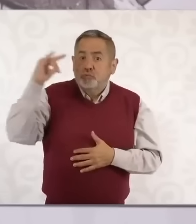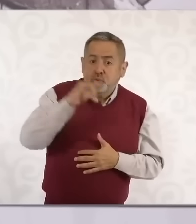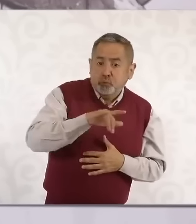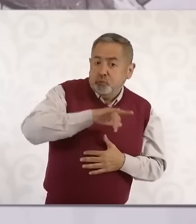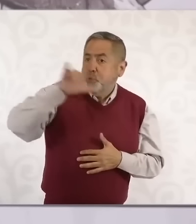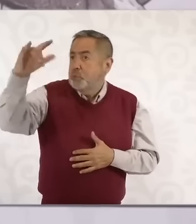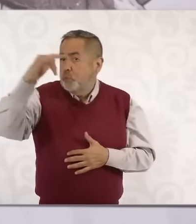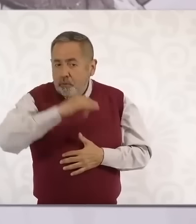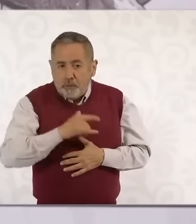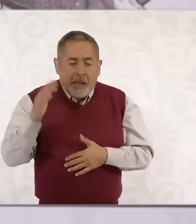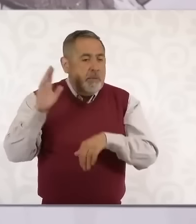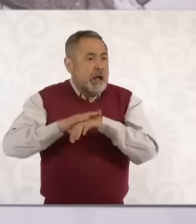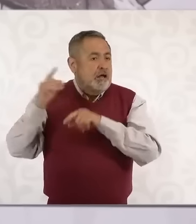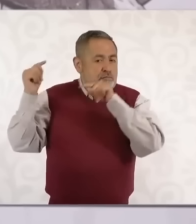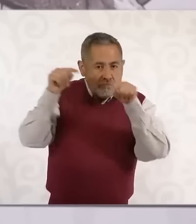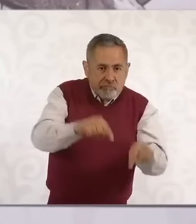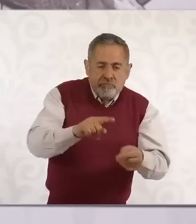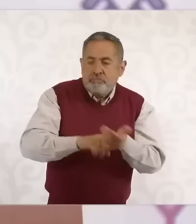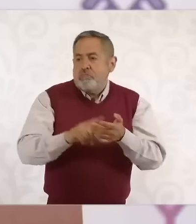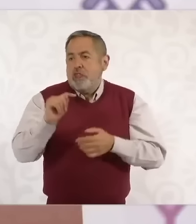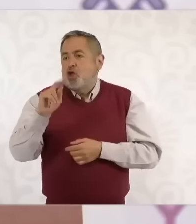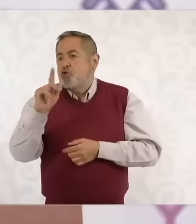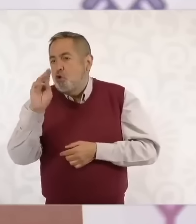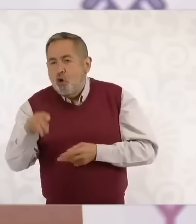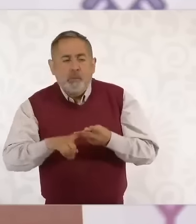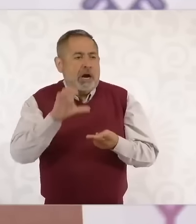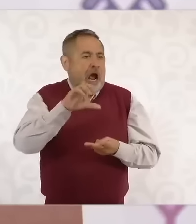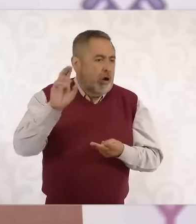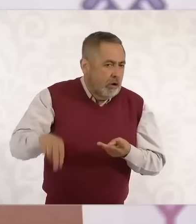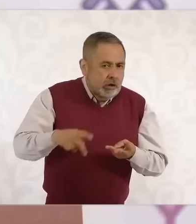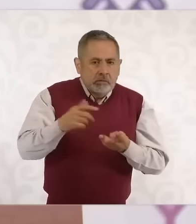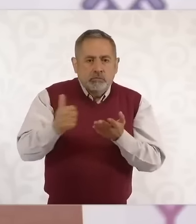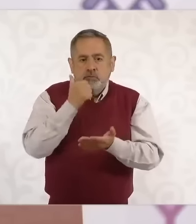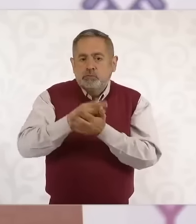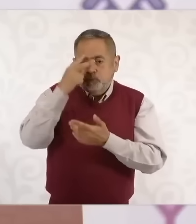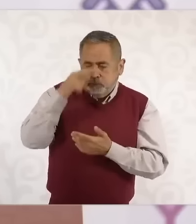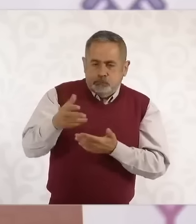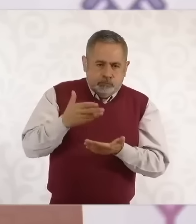eh vayan al aeropuerto de Tulum, de Cancún, de la ciudad de México. Ahora en particular, pues